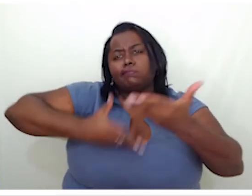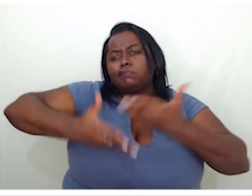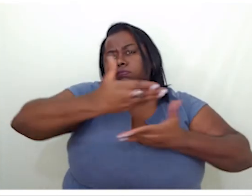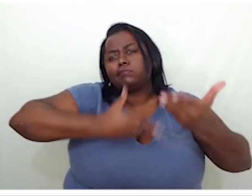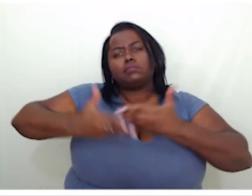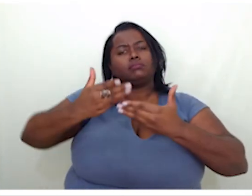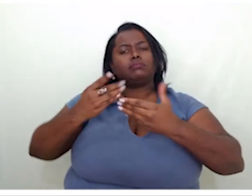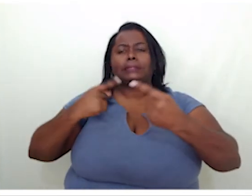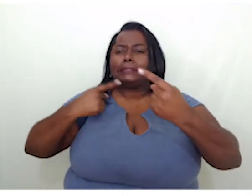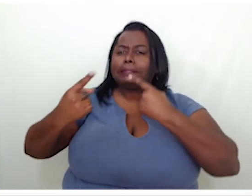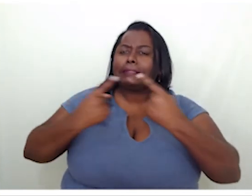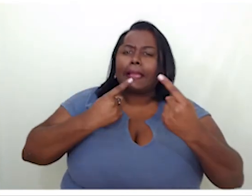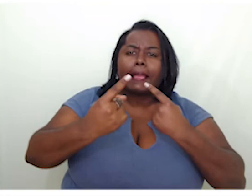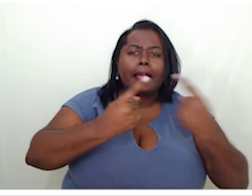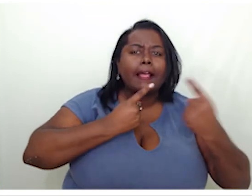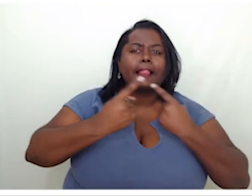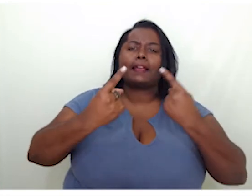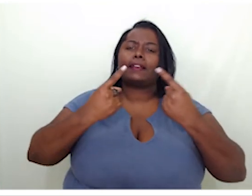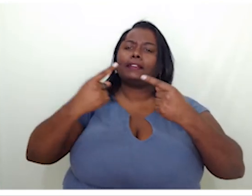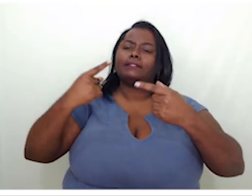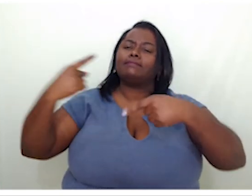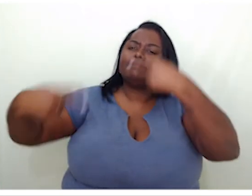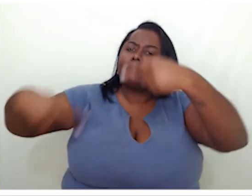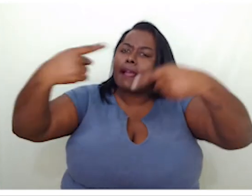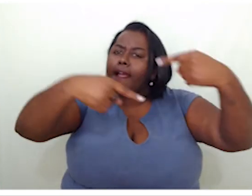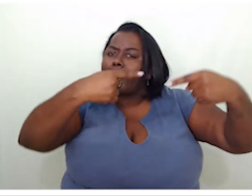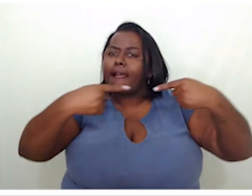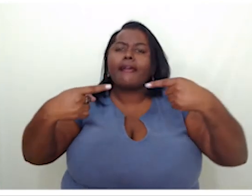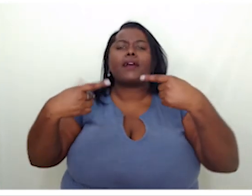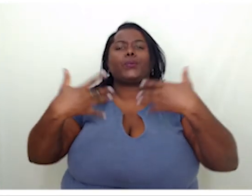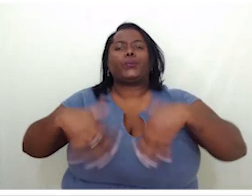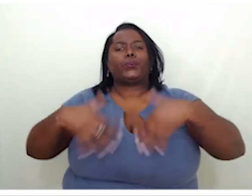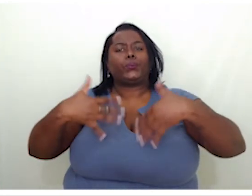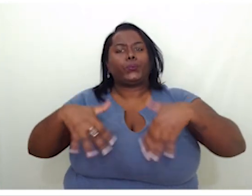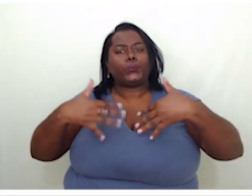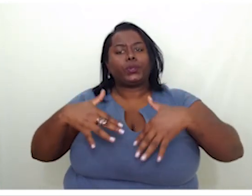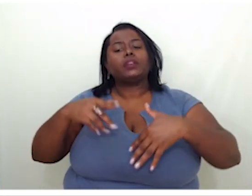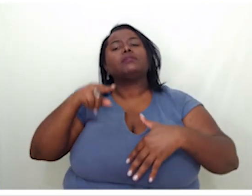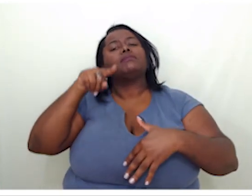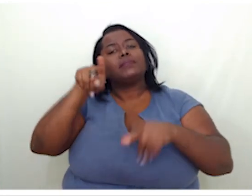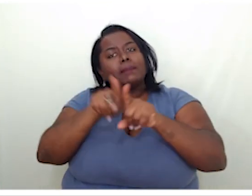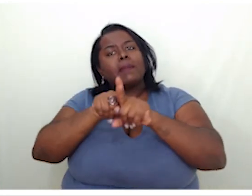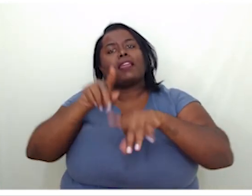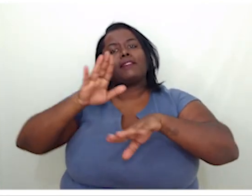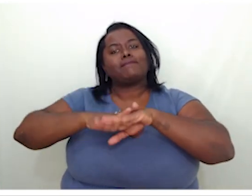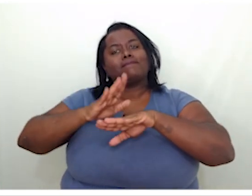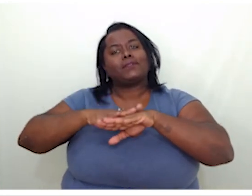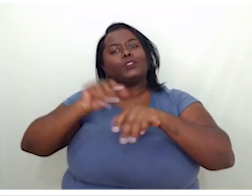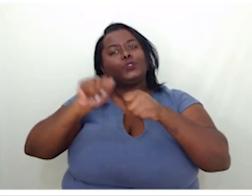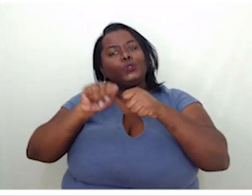Es necesaria la presencia de tutoría del profesor especialmente con relación a los métodos de aprendizaje entre pares.